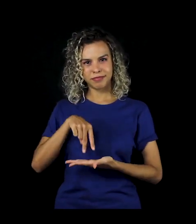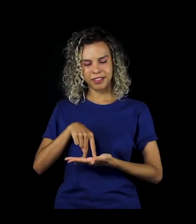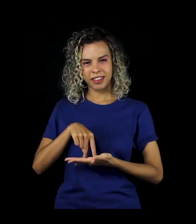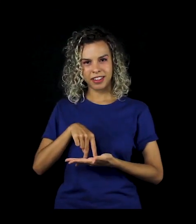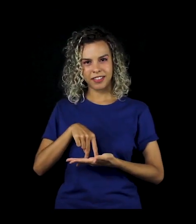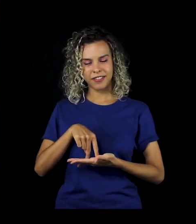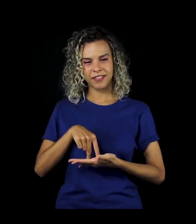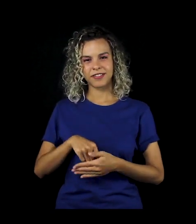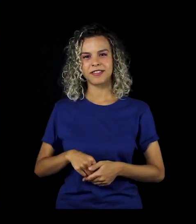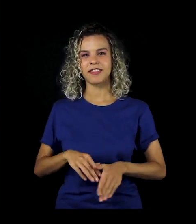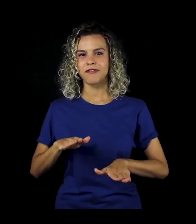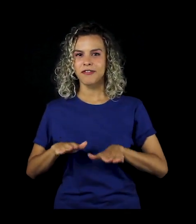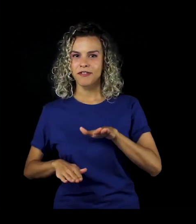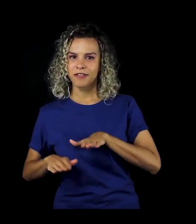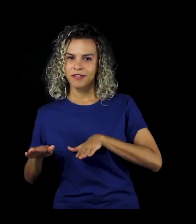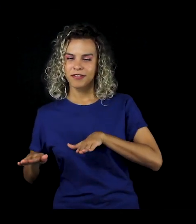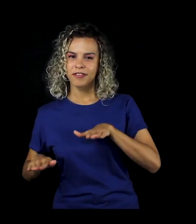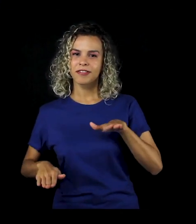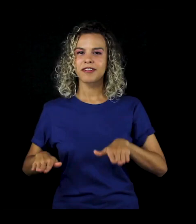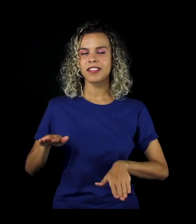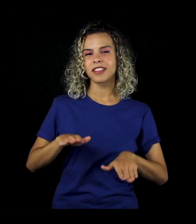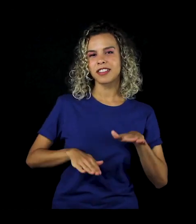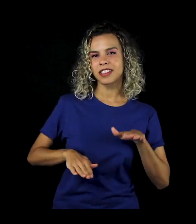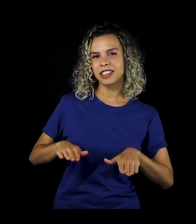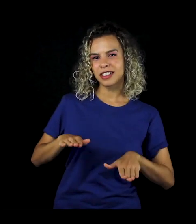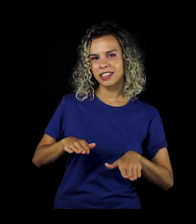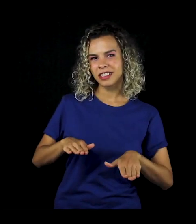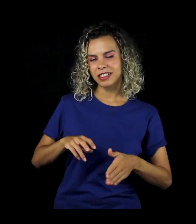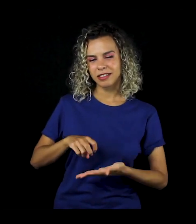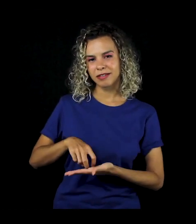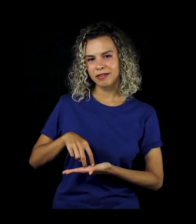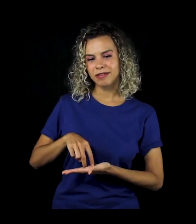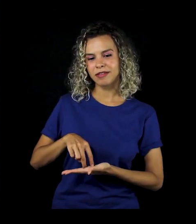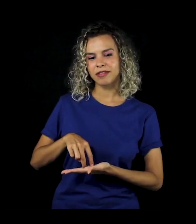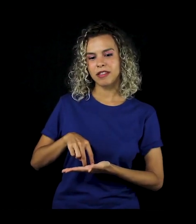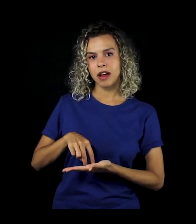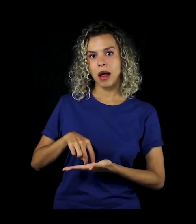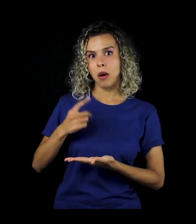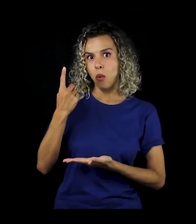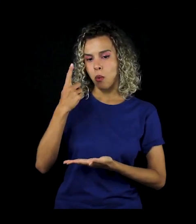Vai, volta e pula uma casinha.